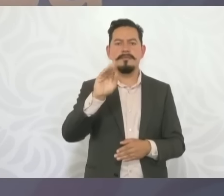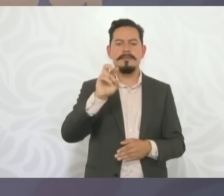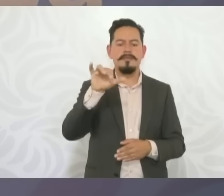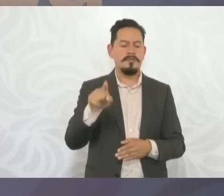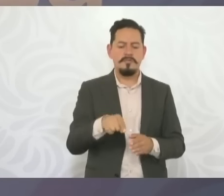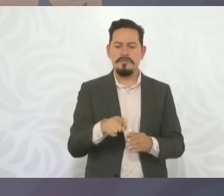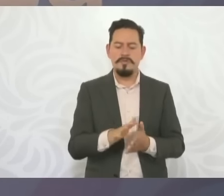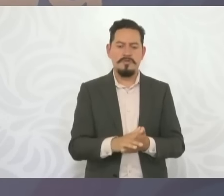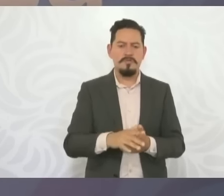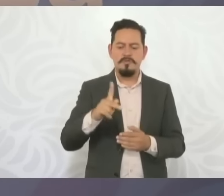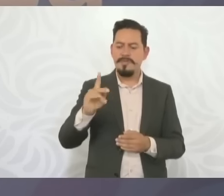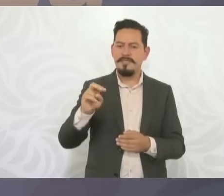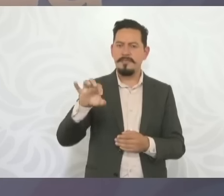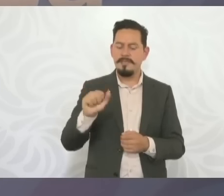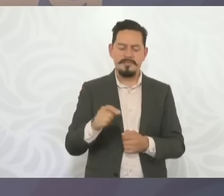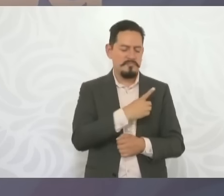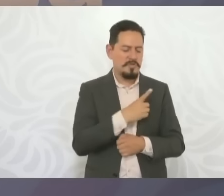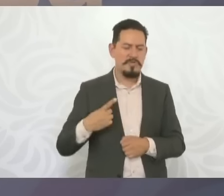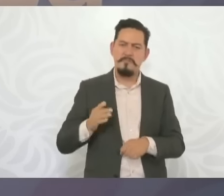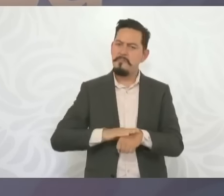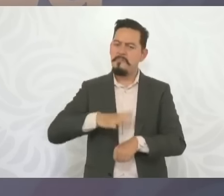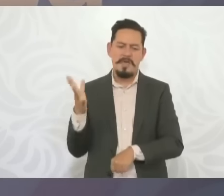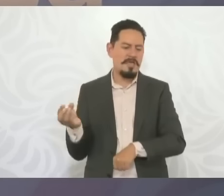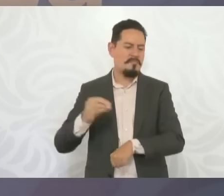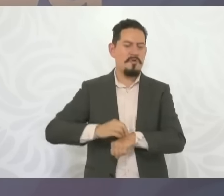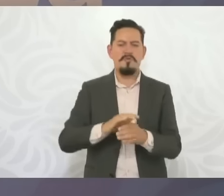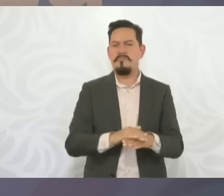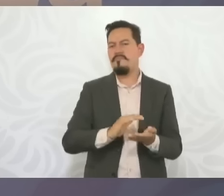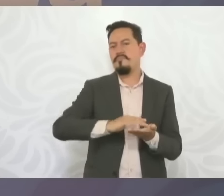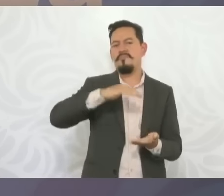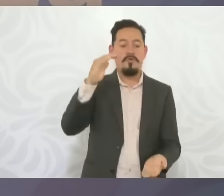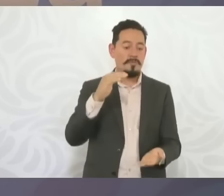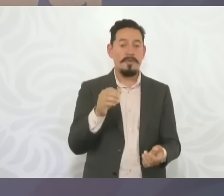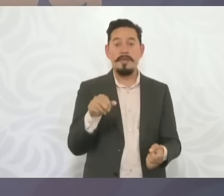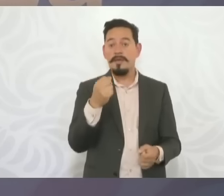Se privatizaron además 90 áreas petroleras, ya algunas con yacimientos descubiertos,